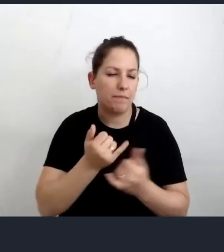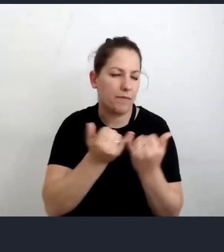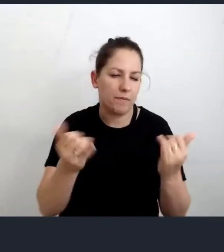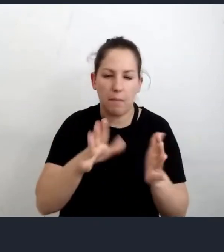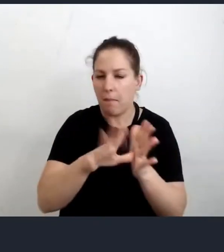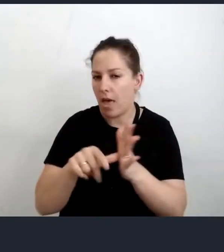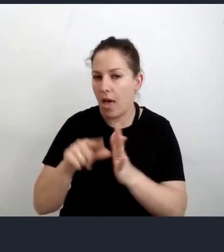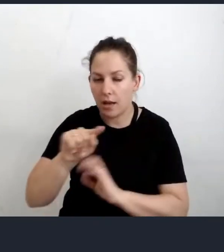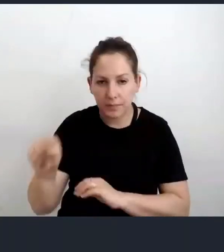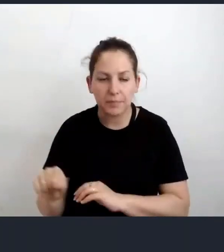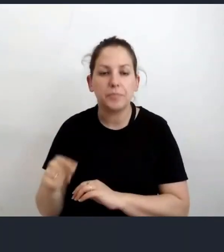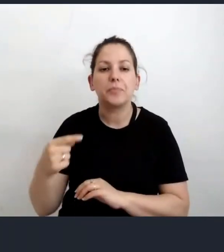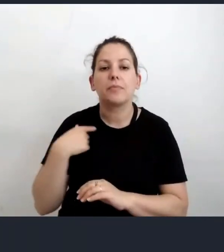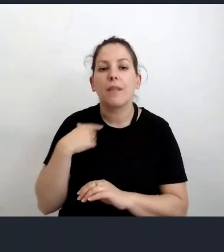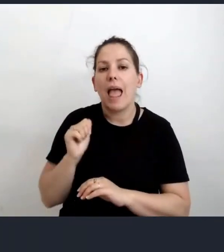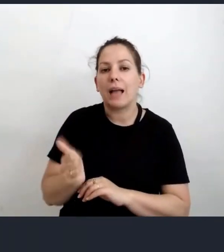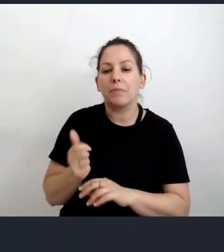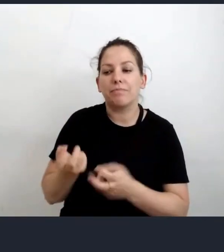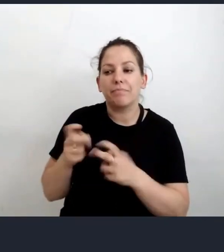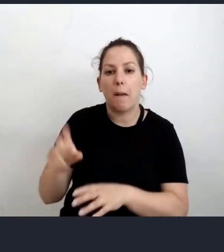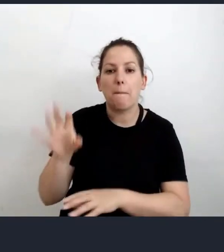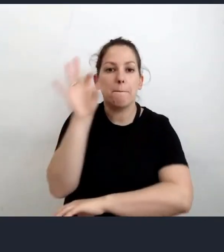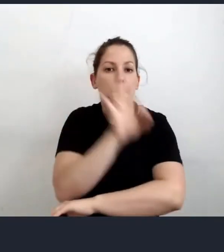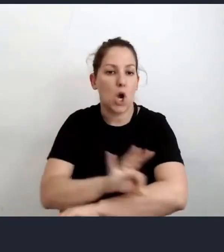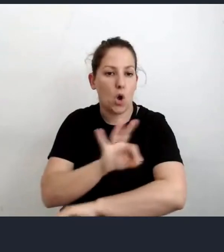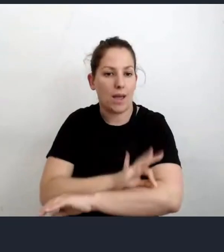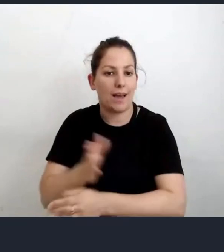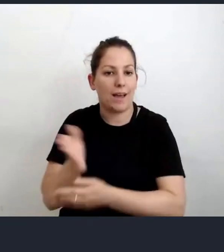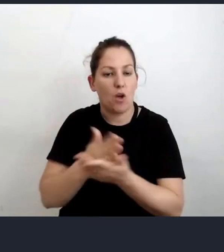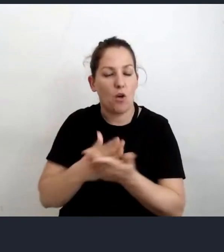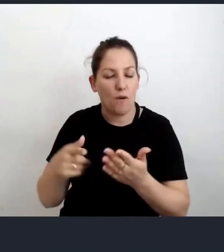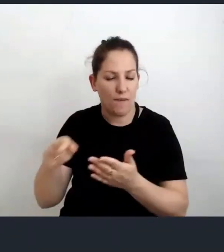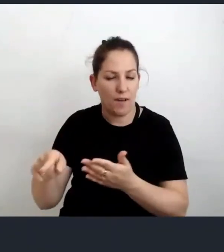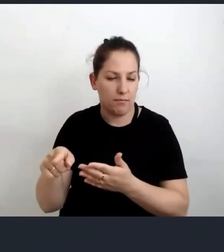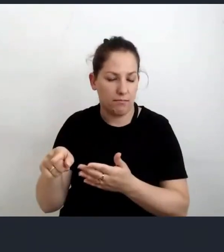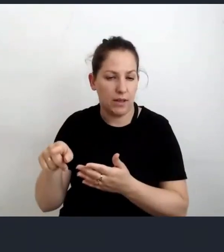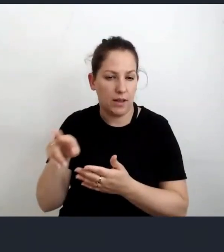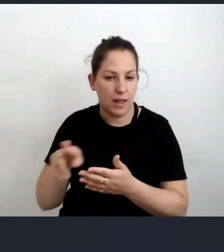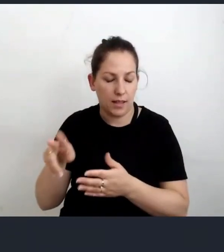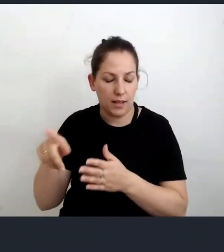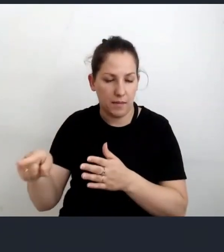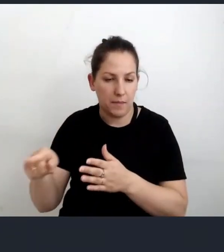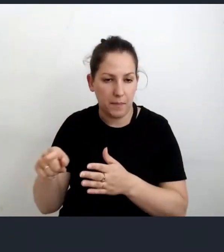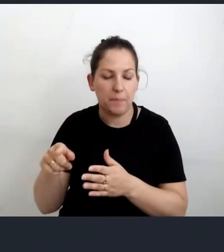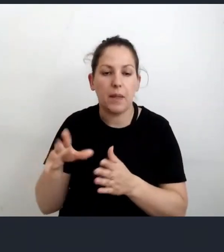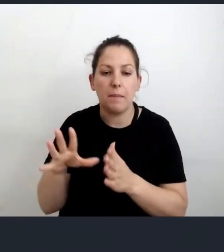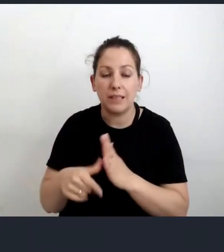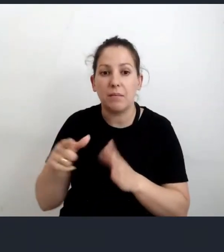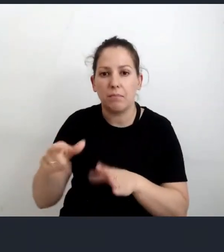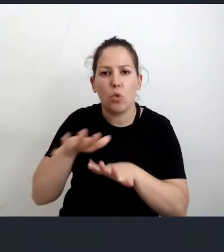jako eksperci przy tworzeniu projektu Krajowej Polityki Miejskiej. Ona więc zawiera sporo, nie wszystkie,